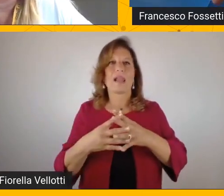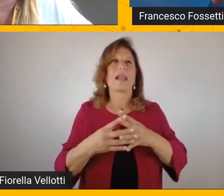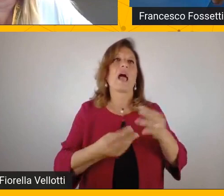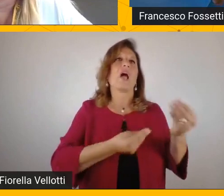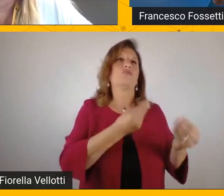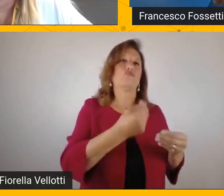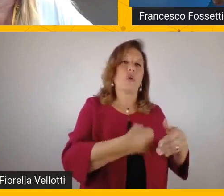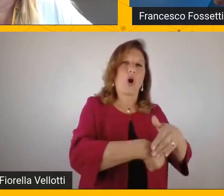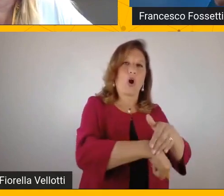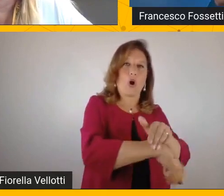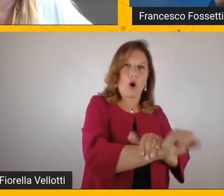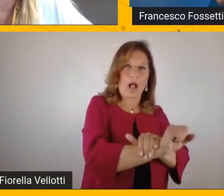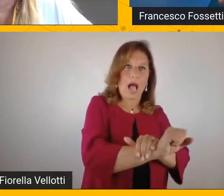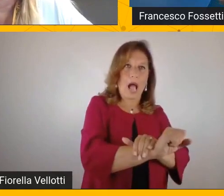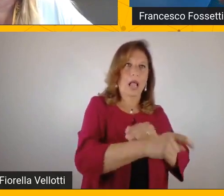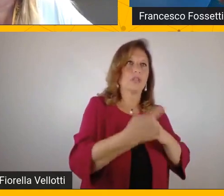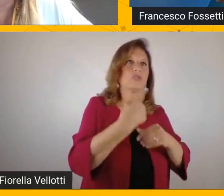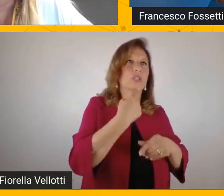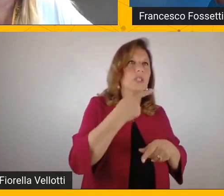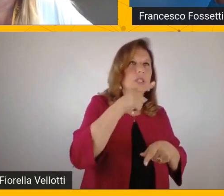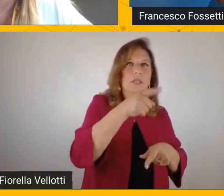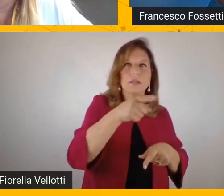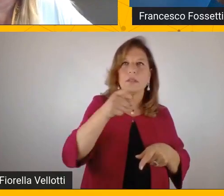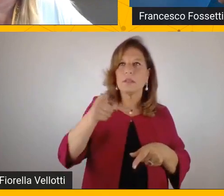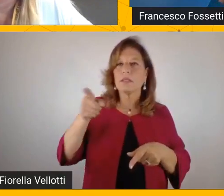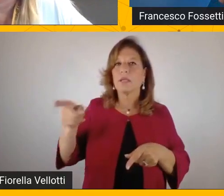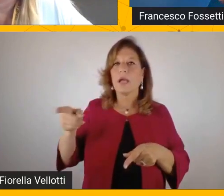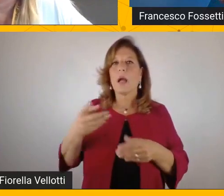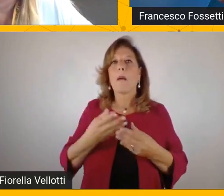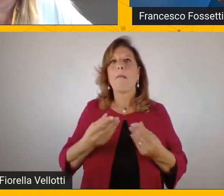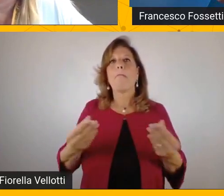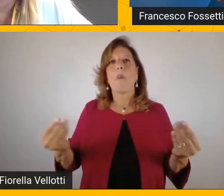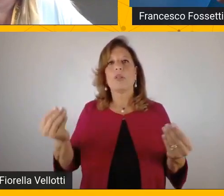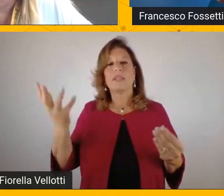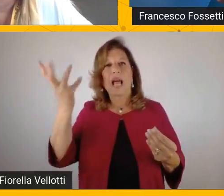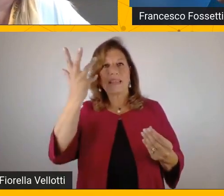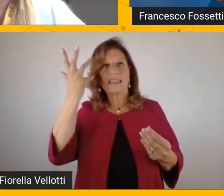guerra al gioco di calcio? È molto molto semplice. Ma ci